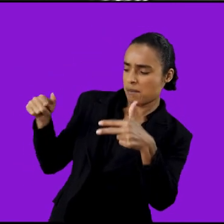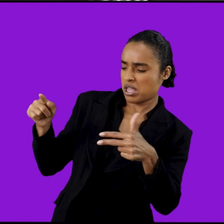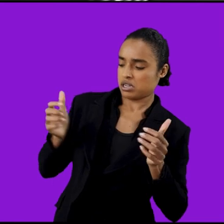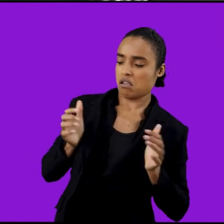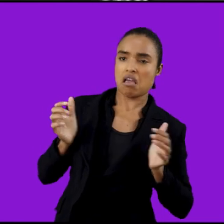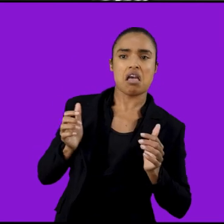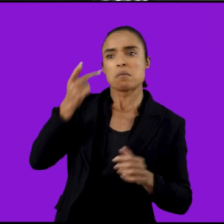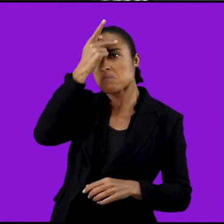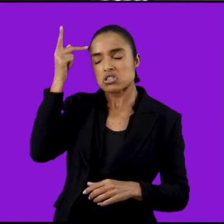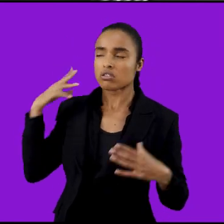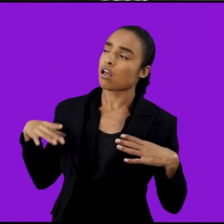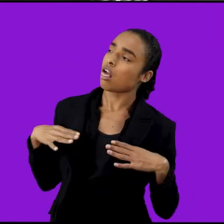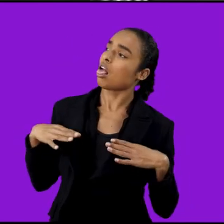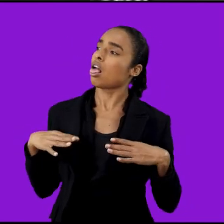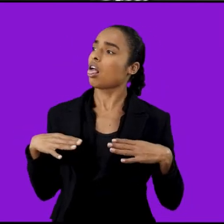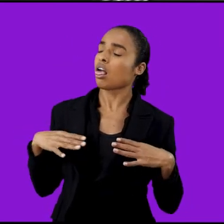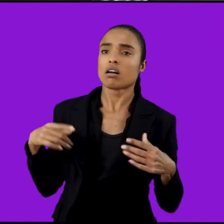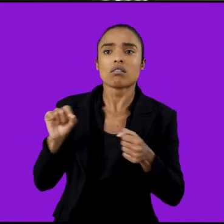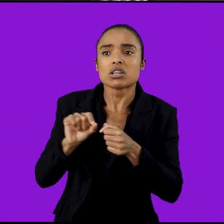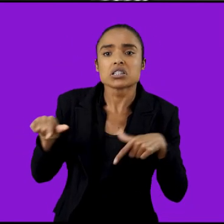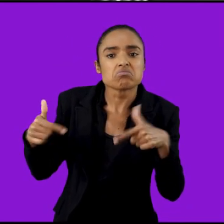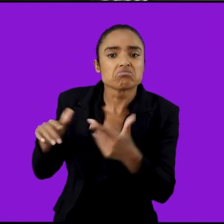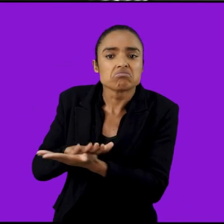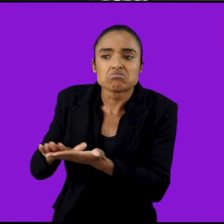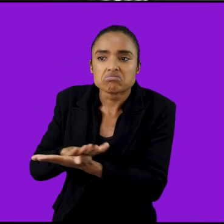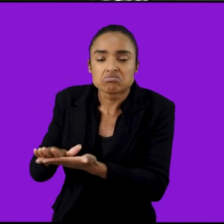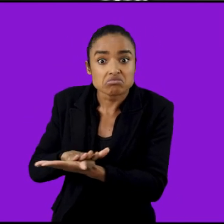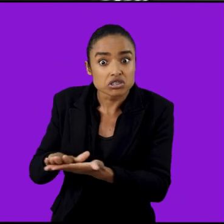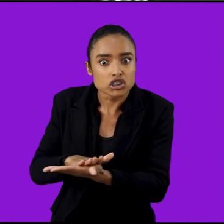geração da minha mãe, a música que era consumida por nós era música de vagabundo.